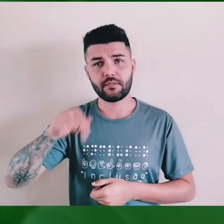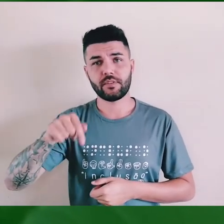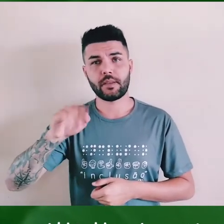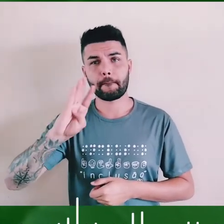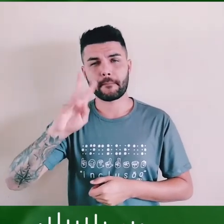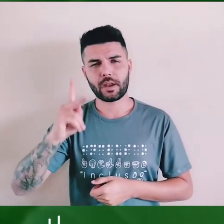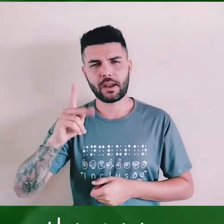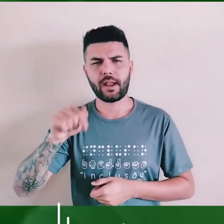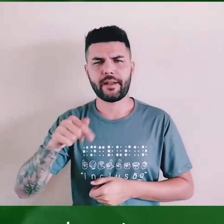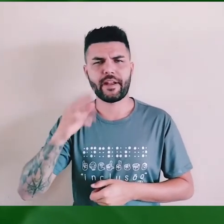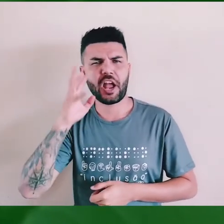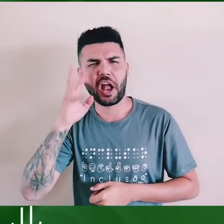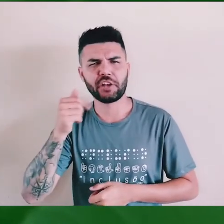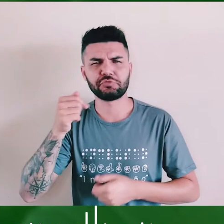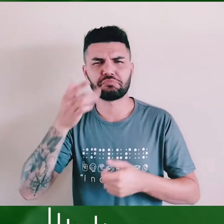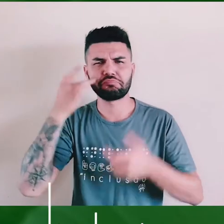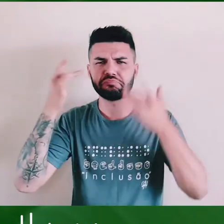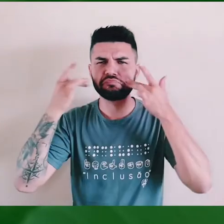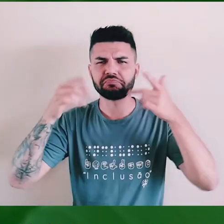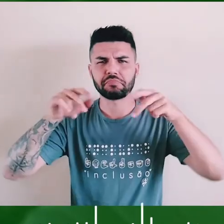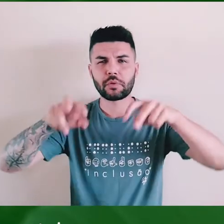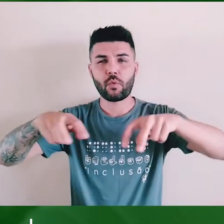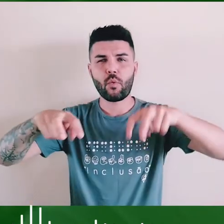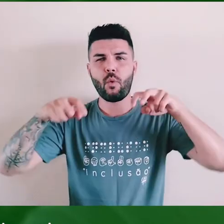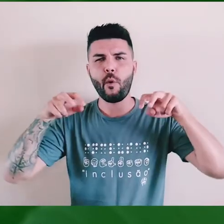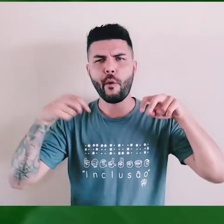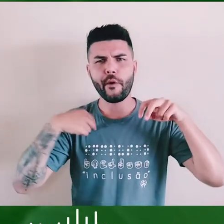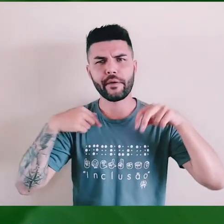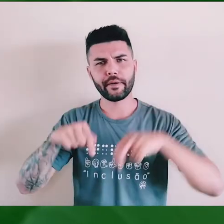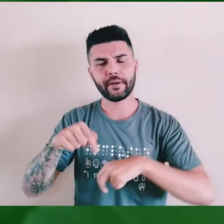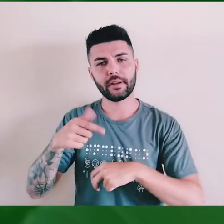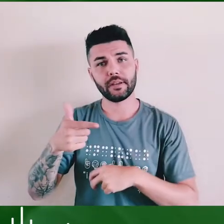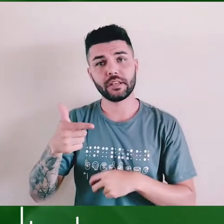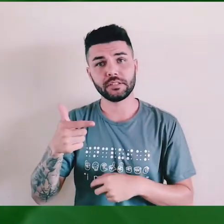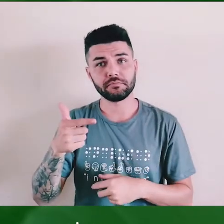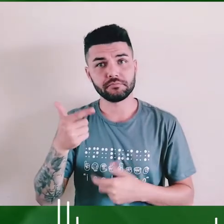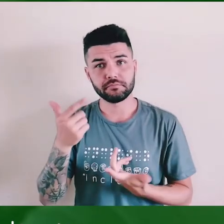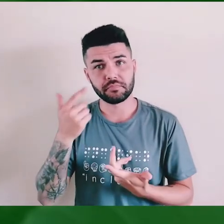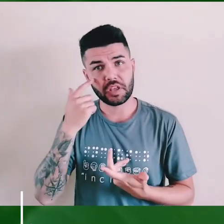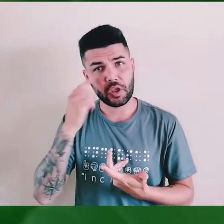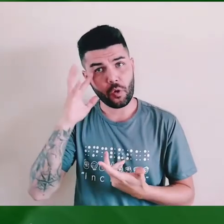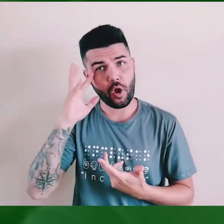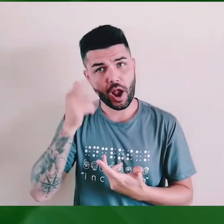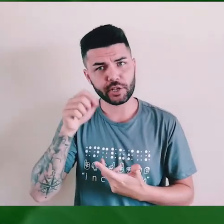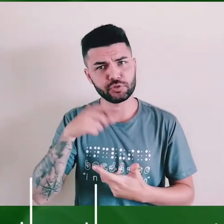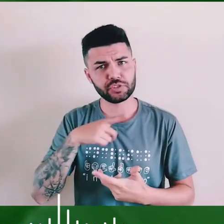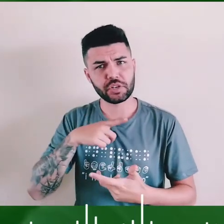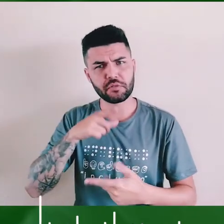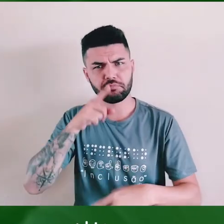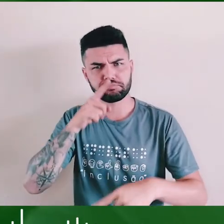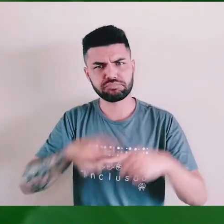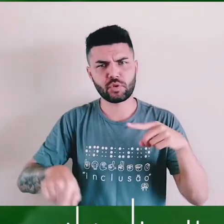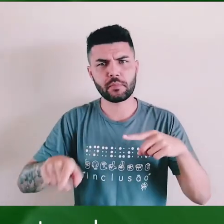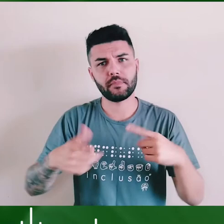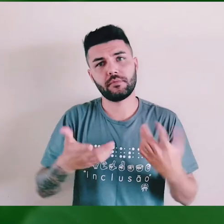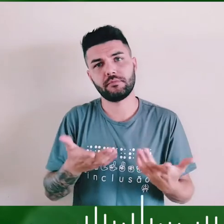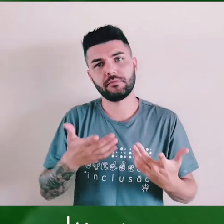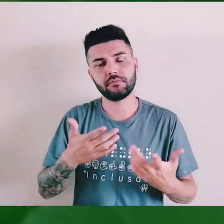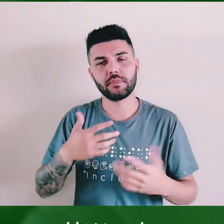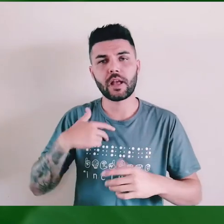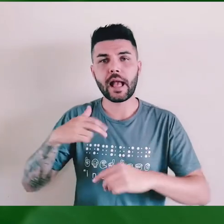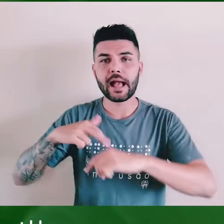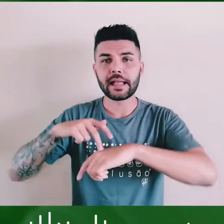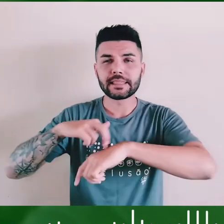das Artes que era muito bizarra. Hoje essa peça seria proibida. Eu entrava no palco